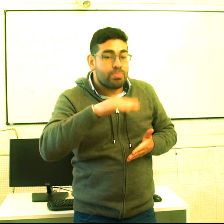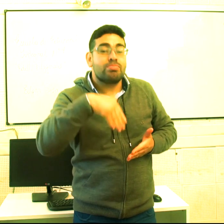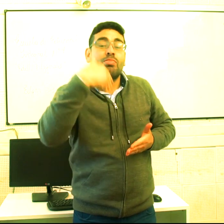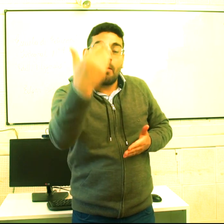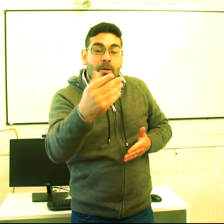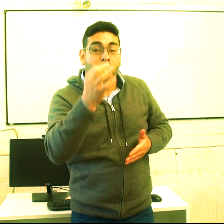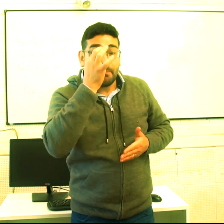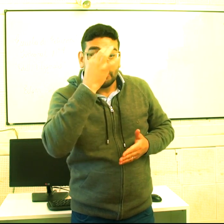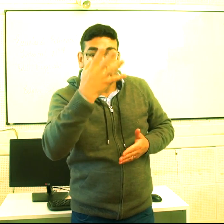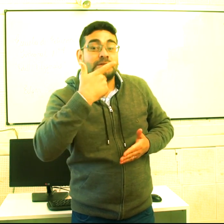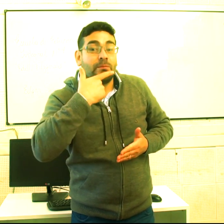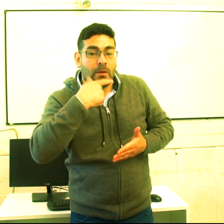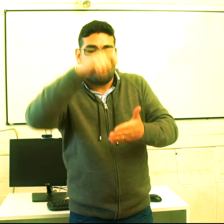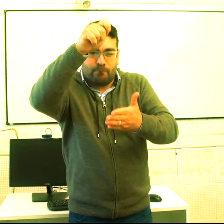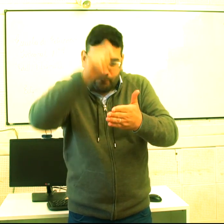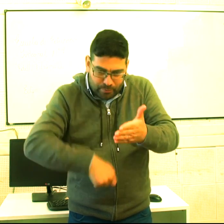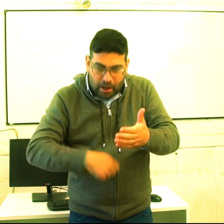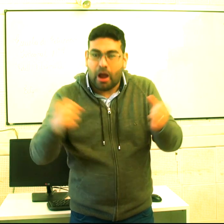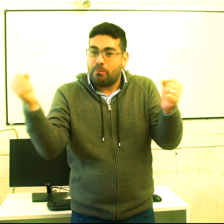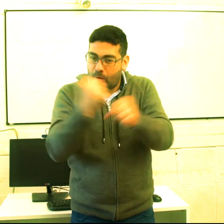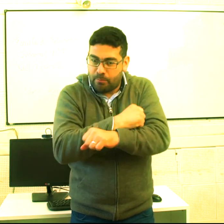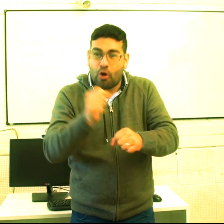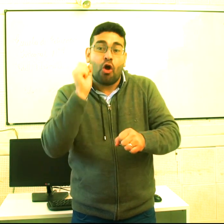después el 25 de septiembre se aprobó